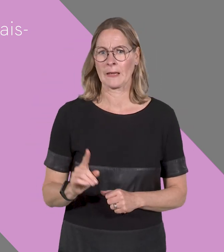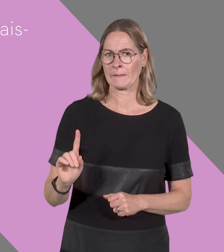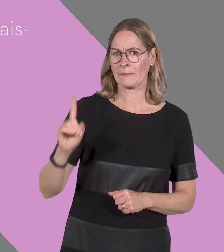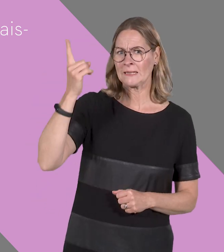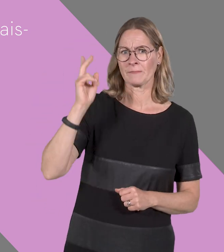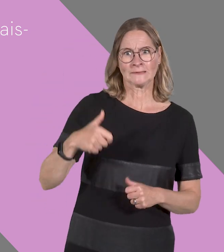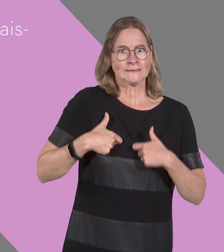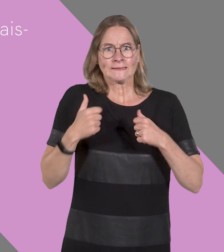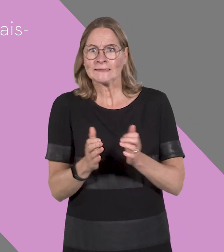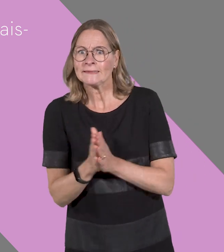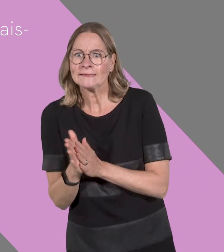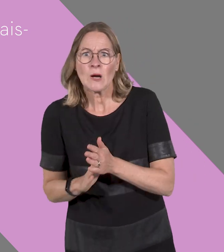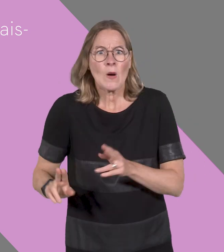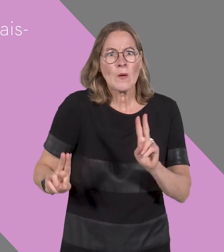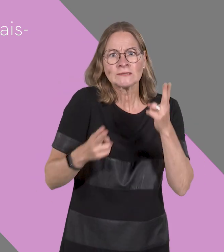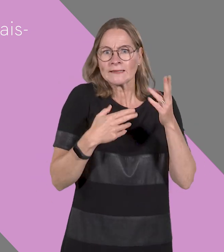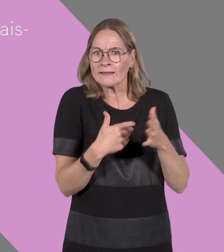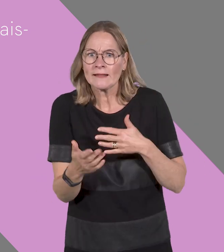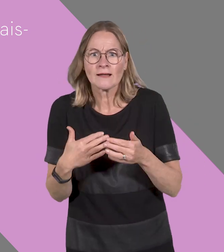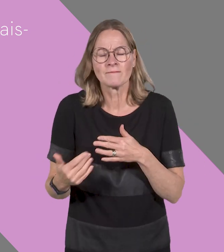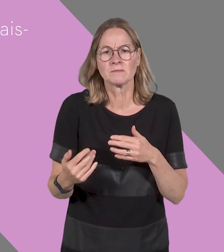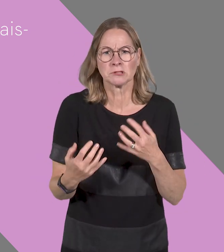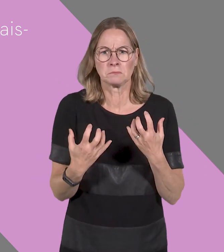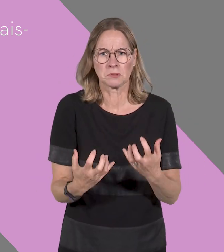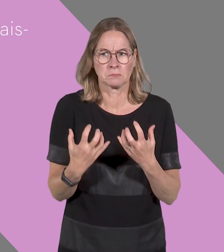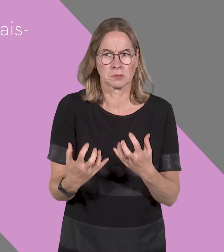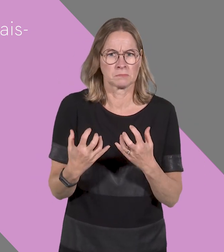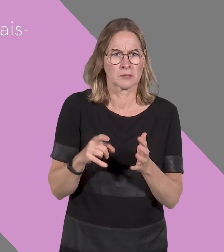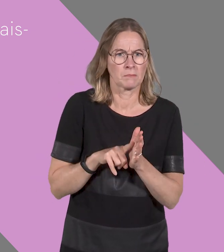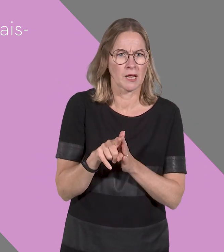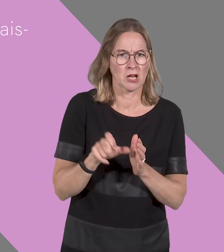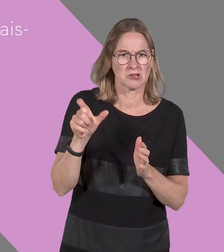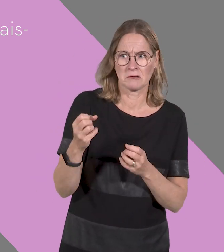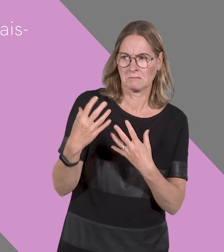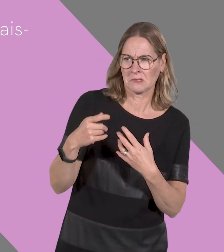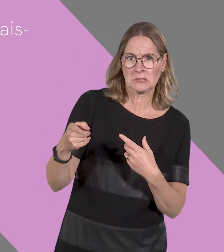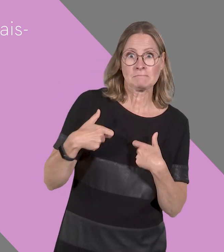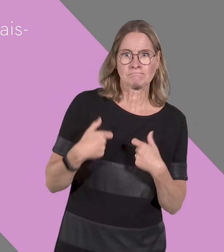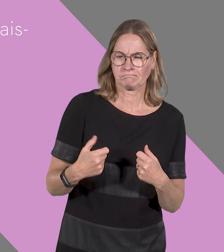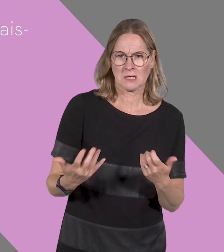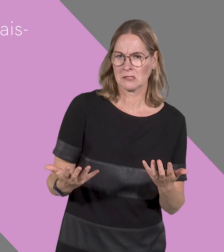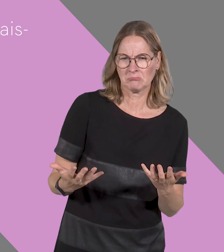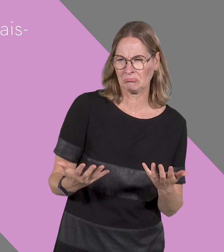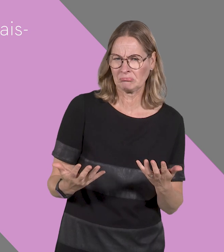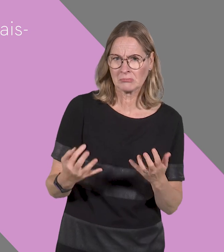Pitko on innoissaan saamastaan uudesta tehtävästä ja ihmettelee, - miksi Pelto ei vaikuta yhtä innostuneelta.